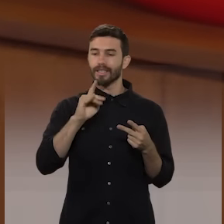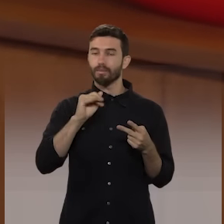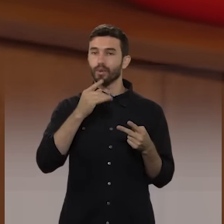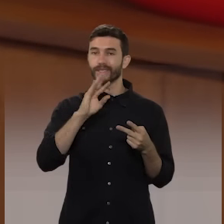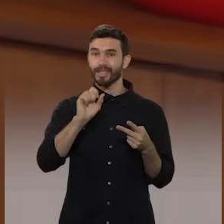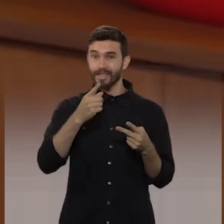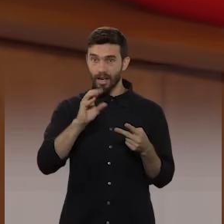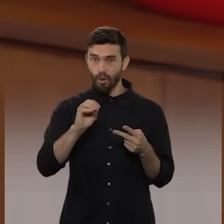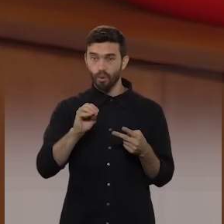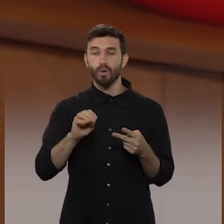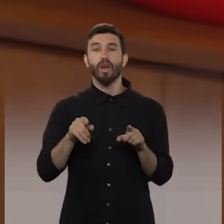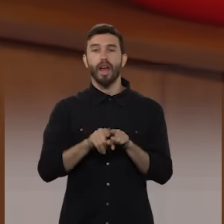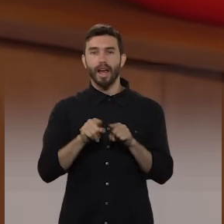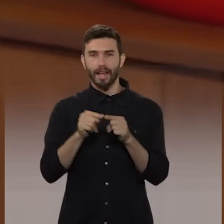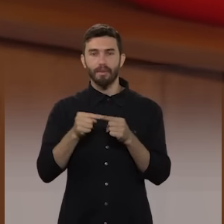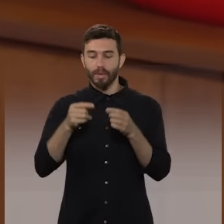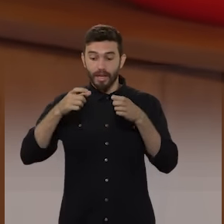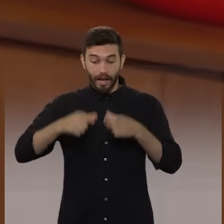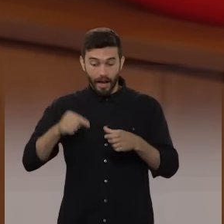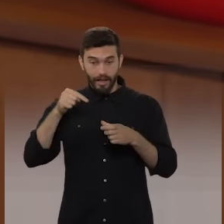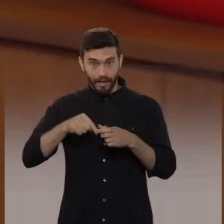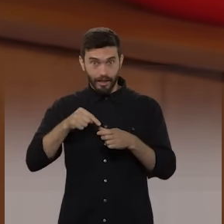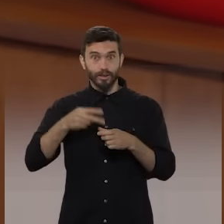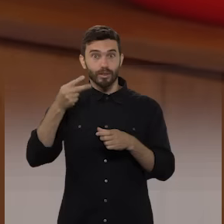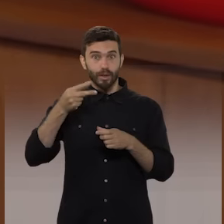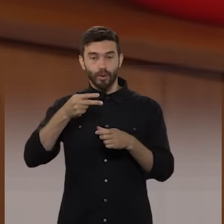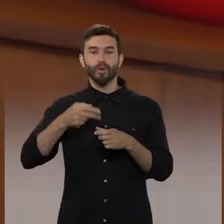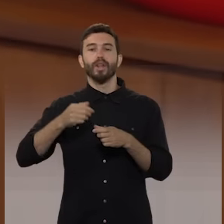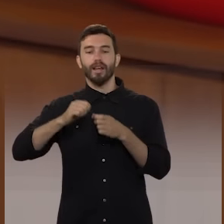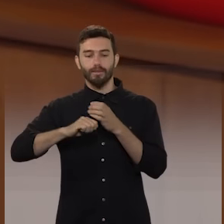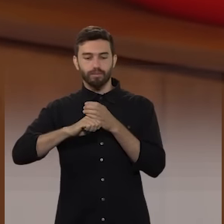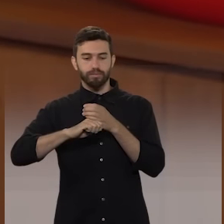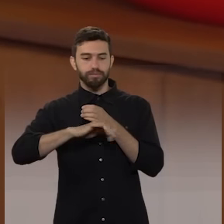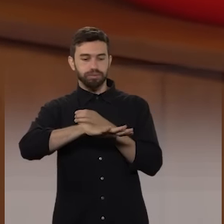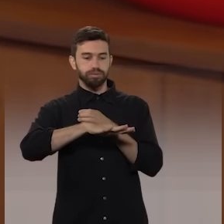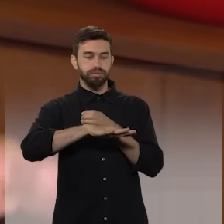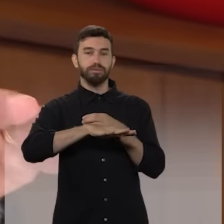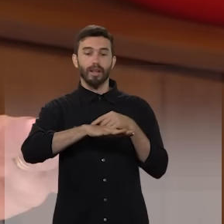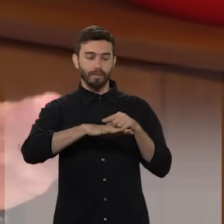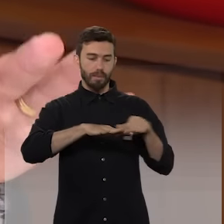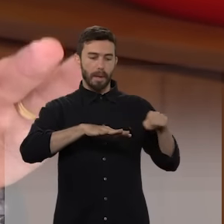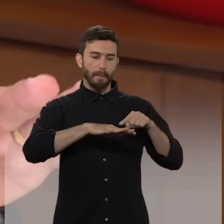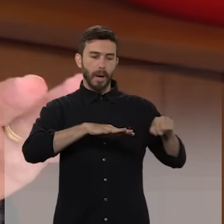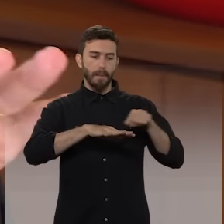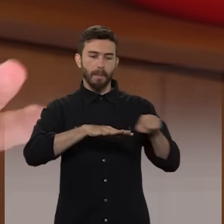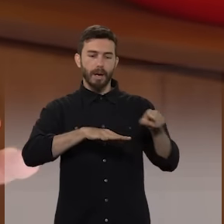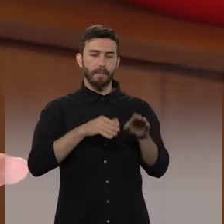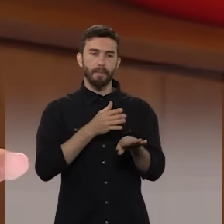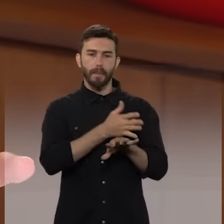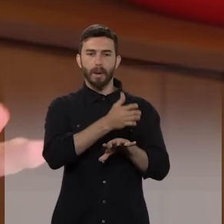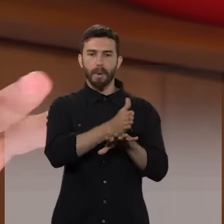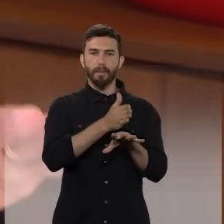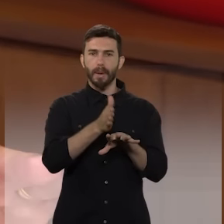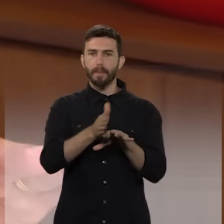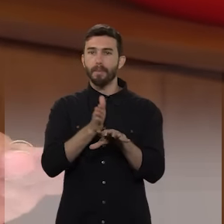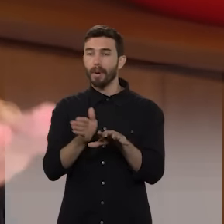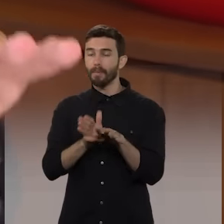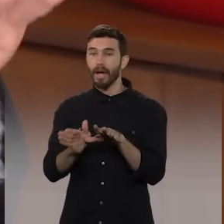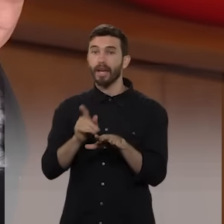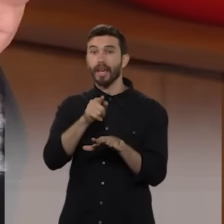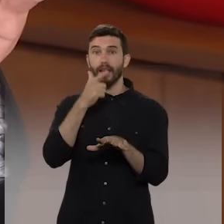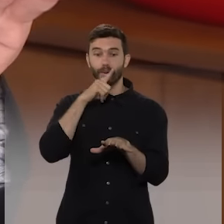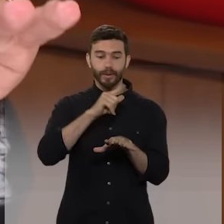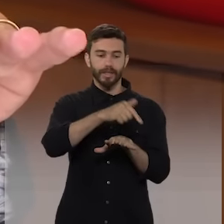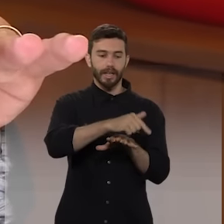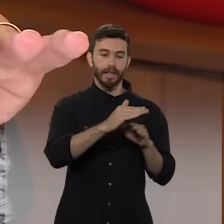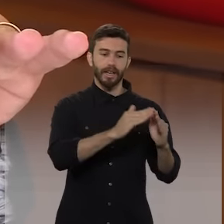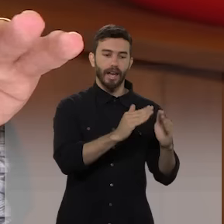essas subestações começam a transmitir uma energia em níveis que nós podemos receber. Dentro da rede